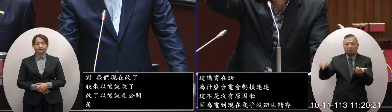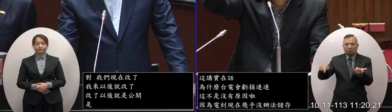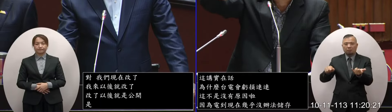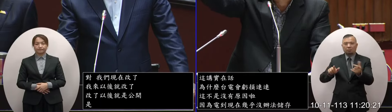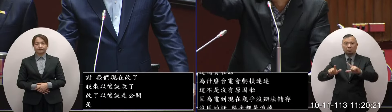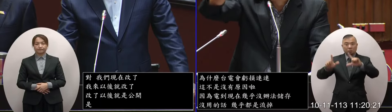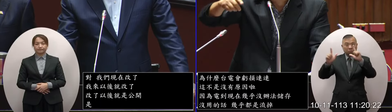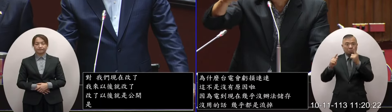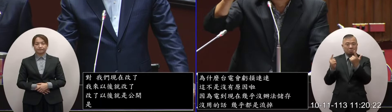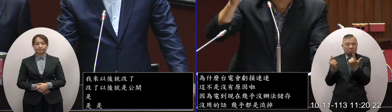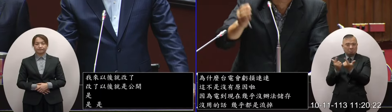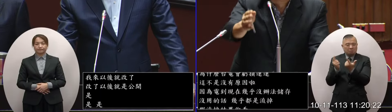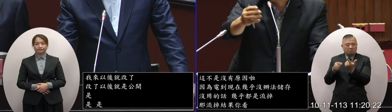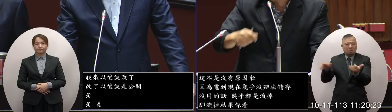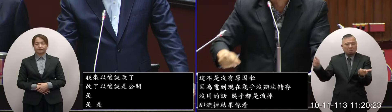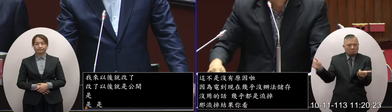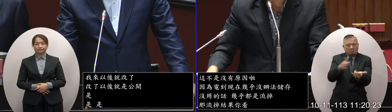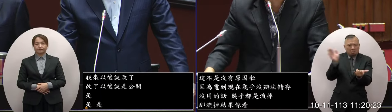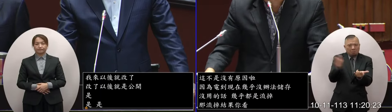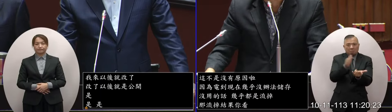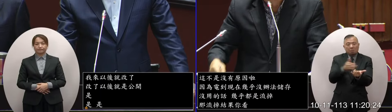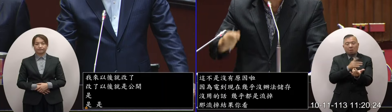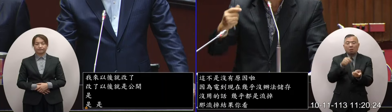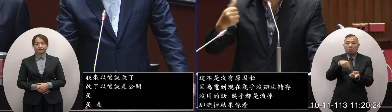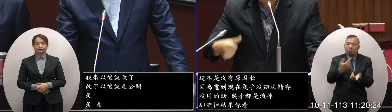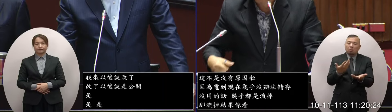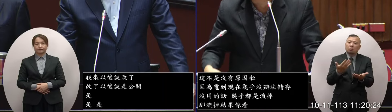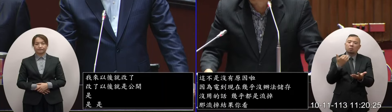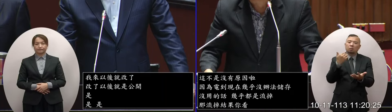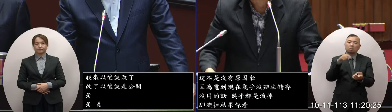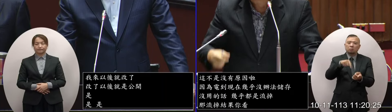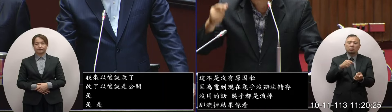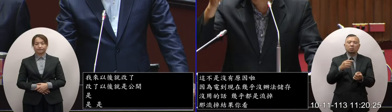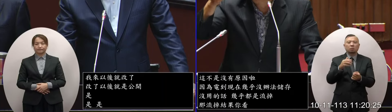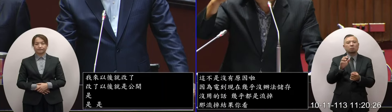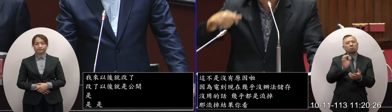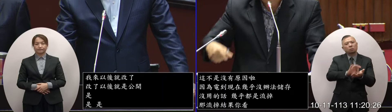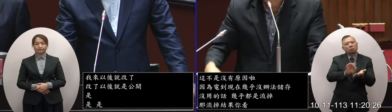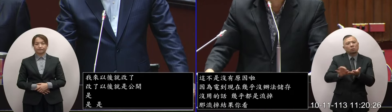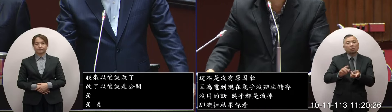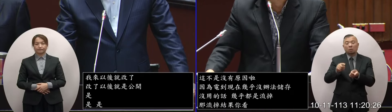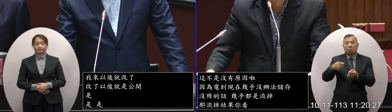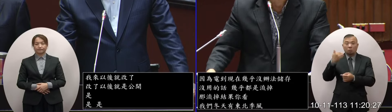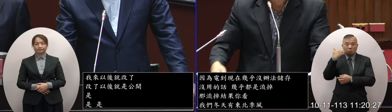他一直轉 花多少電你要吸收多少 夏天啊需要用大量電的時候